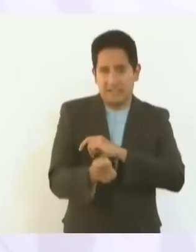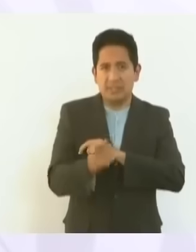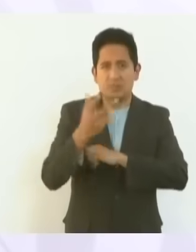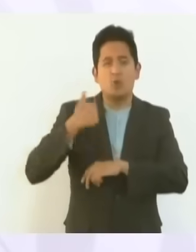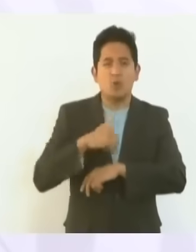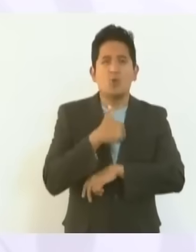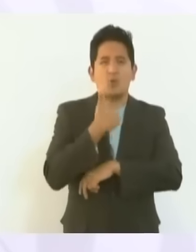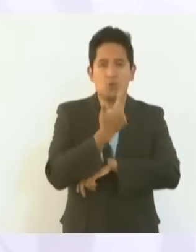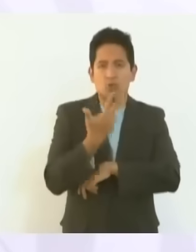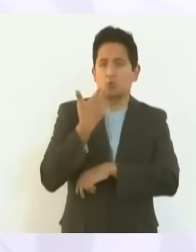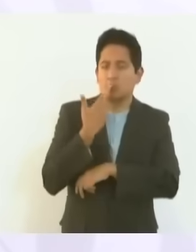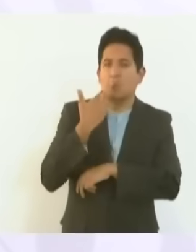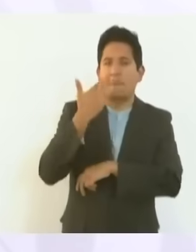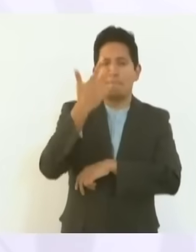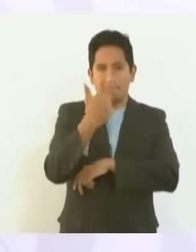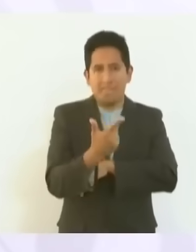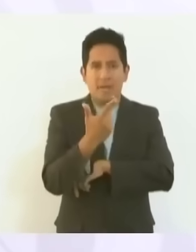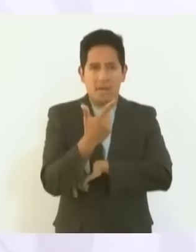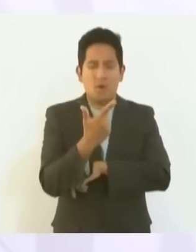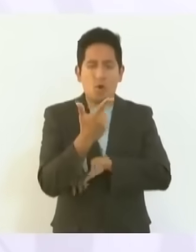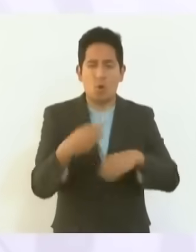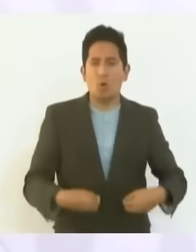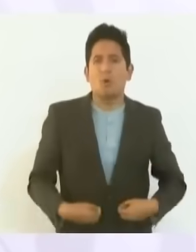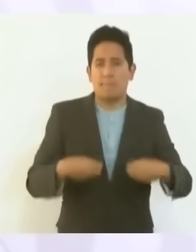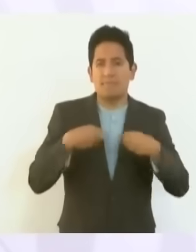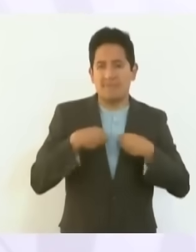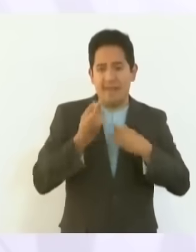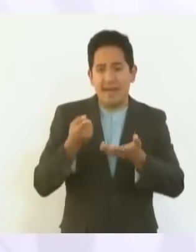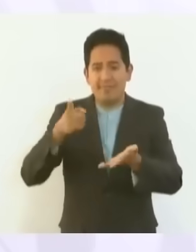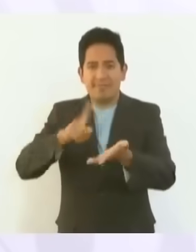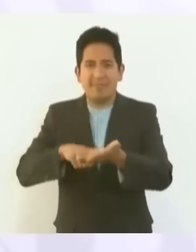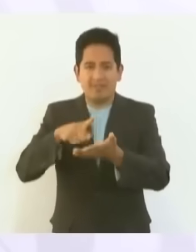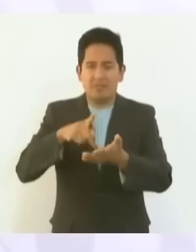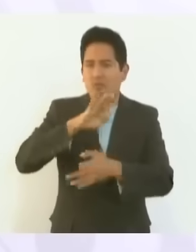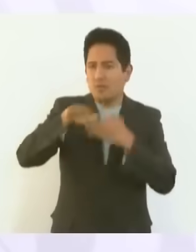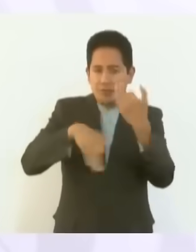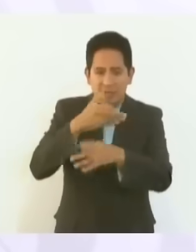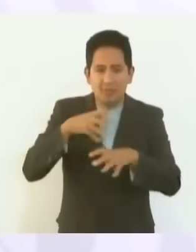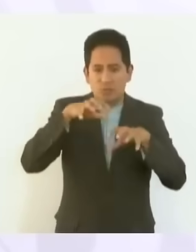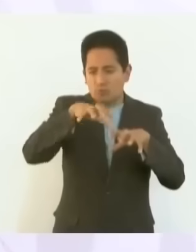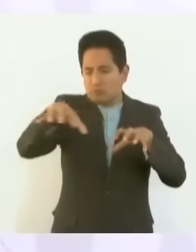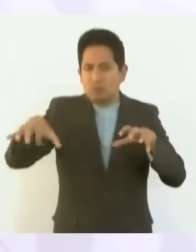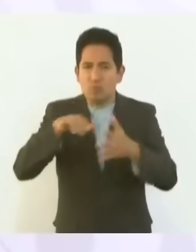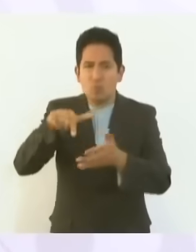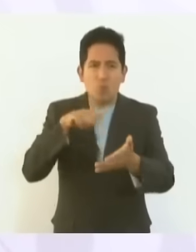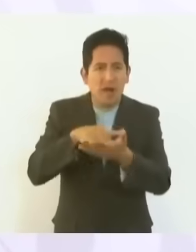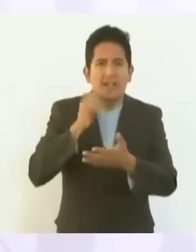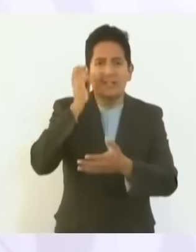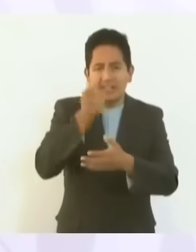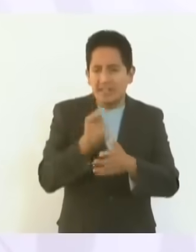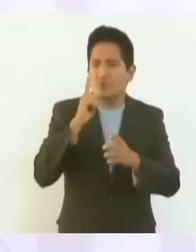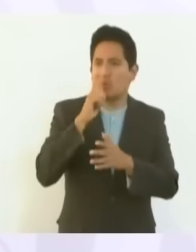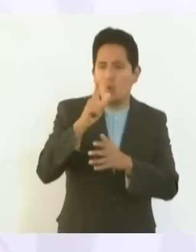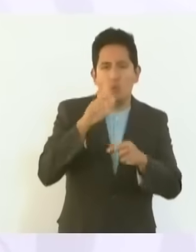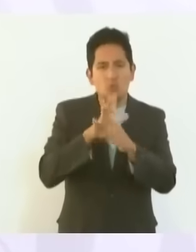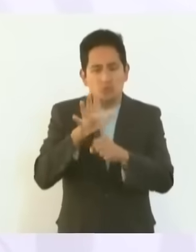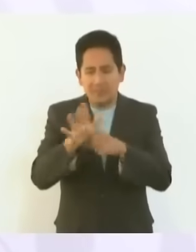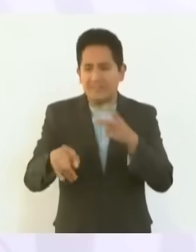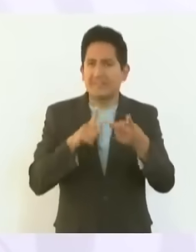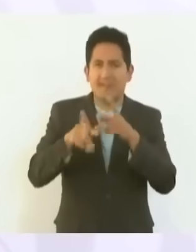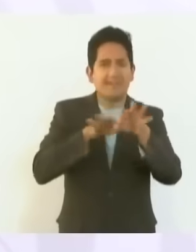vida en los territorios, que implica dotación de servicios, iluminación, empleo, salud. Empezamos